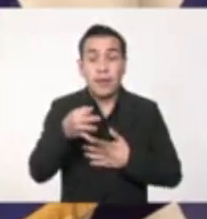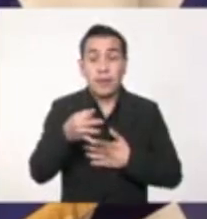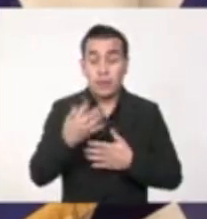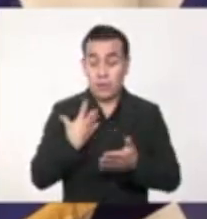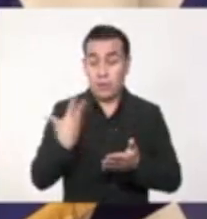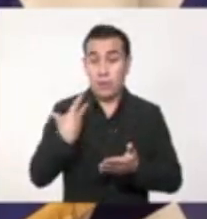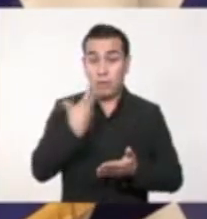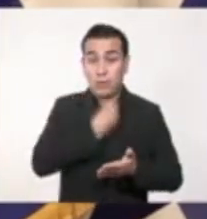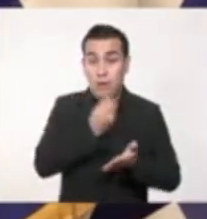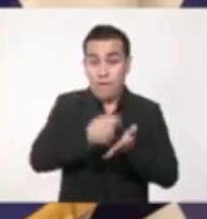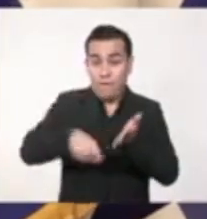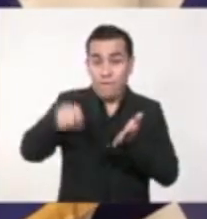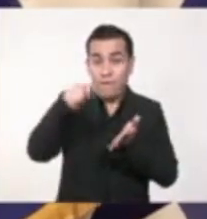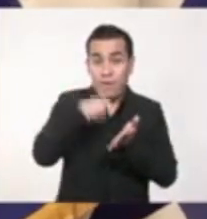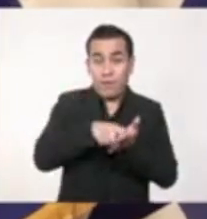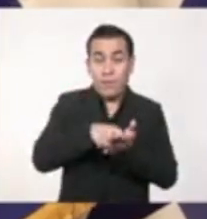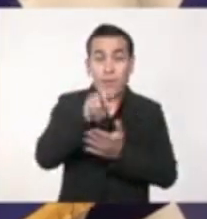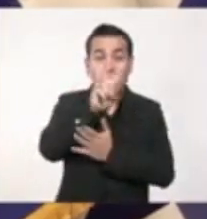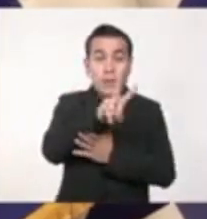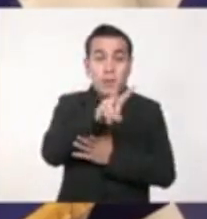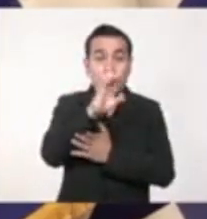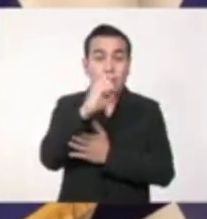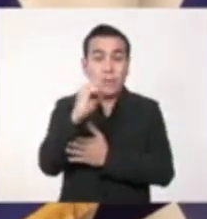que lo estamos celebrando los doscientos años en mil en mil